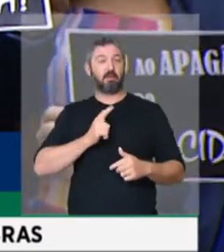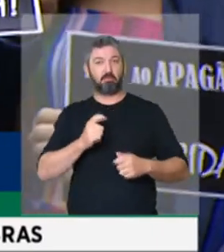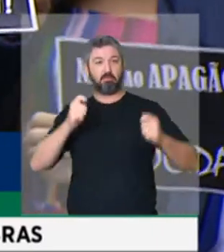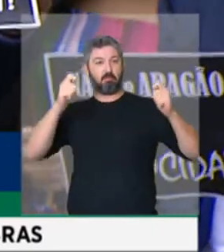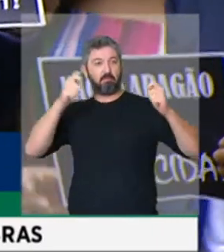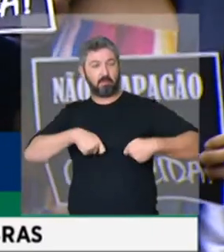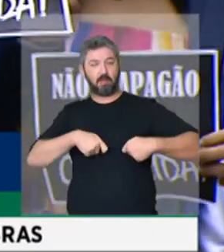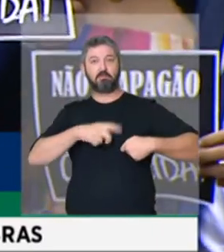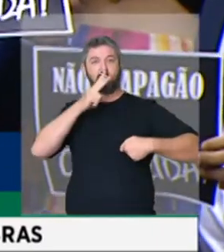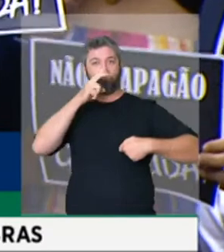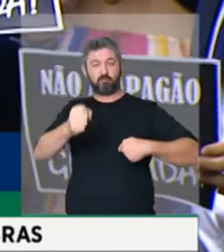EMPRESA QUE TEM UMA ENORME CAPACIDADE DE CONTRIBUIR PARA